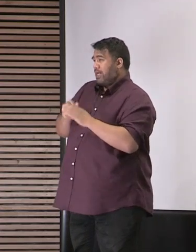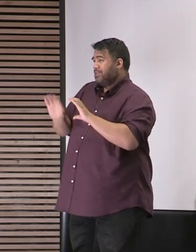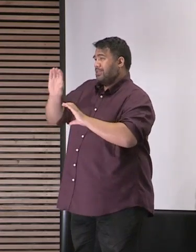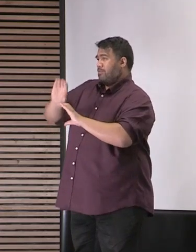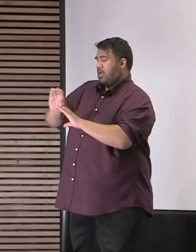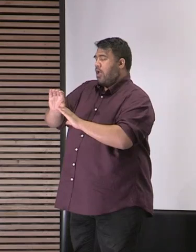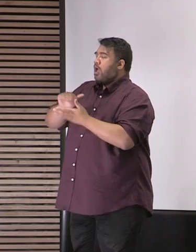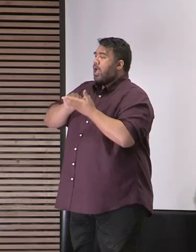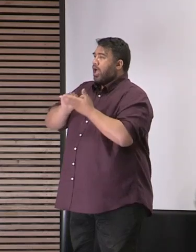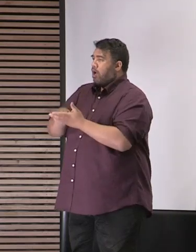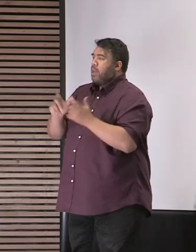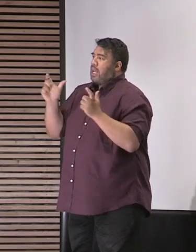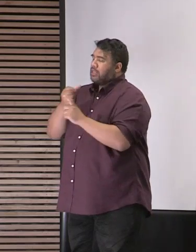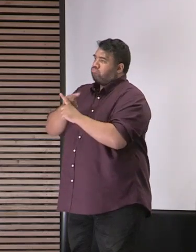embargo, sé que hay una lucha